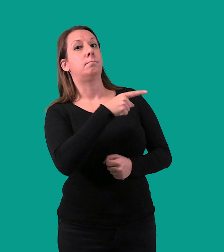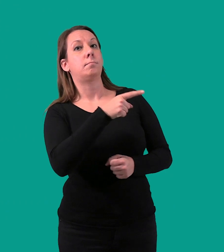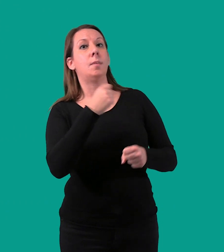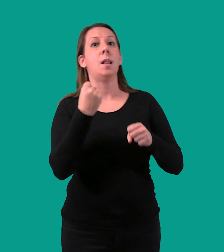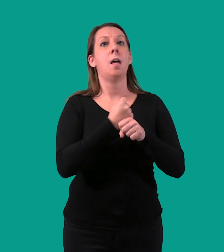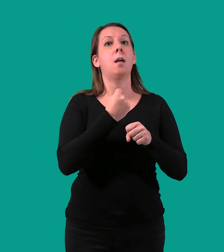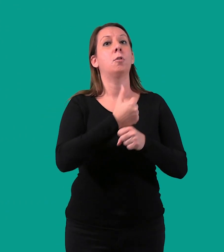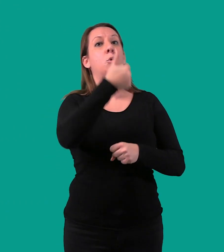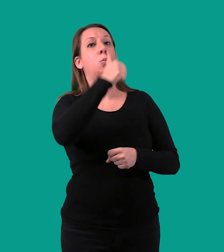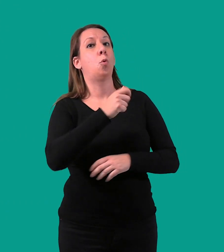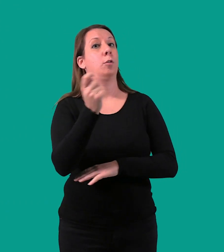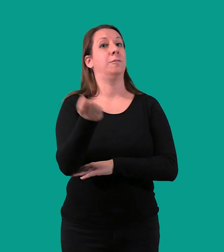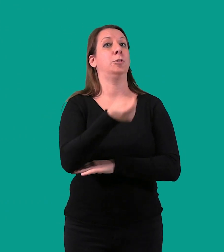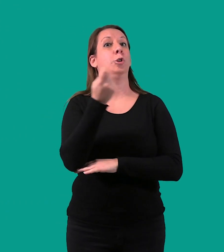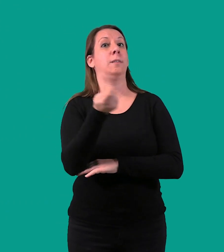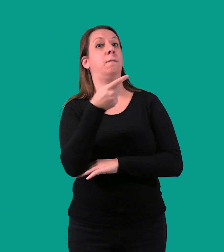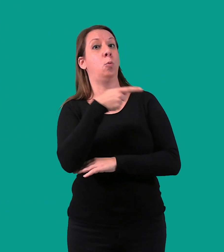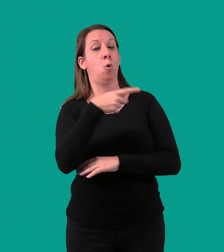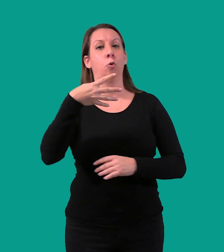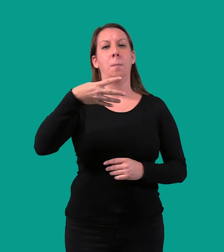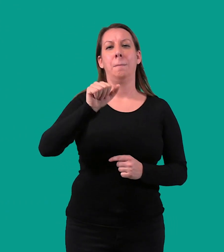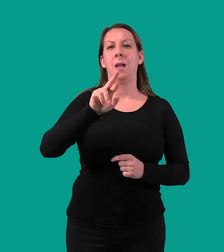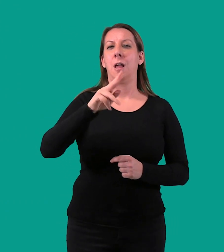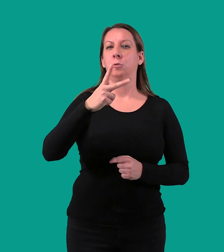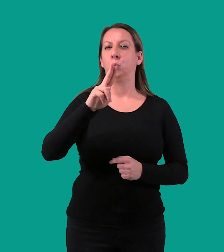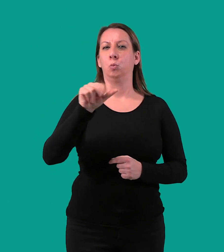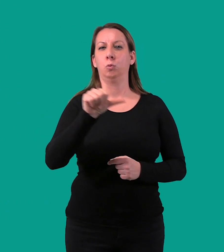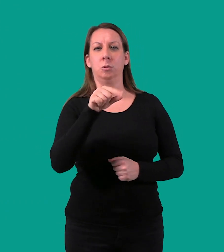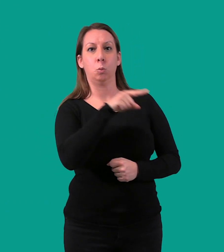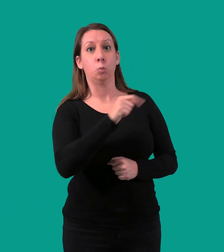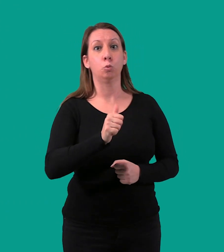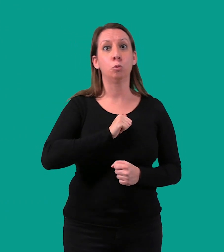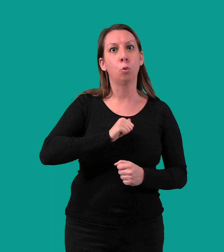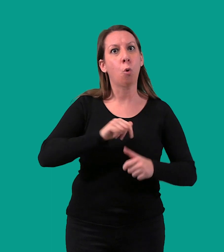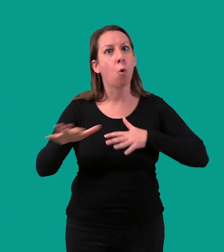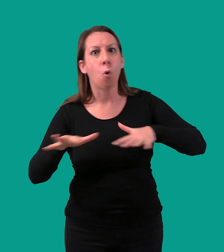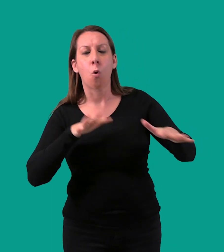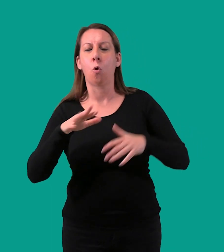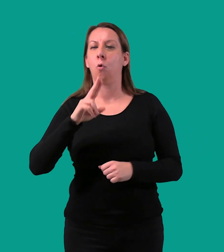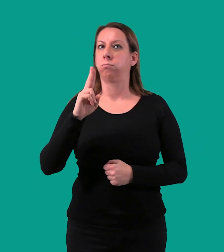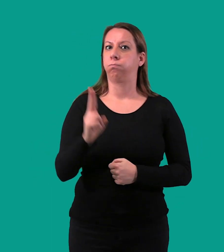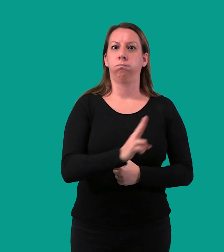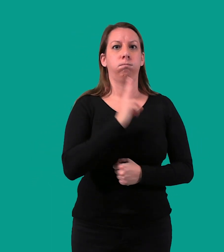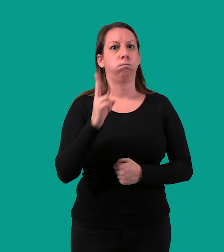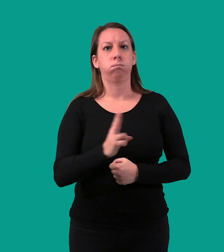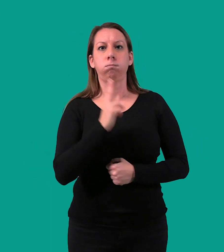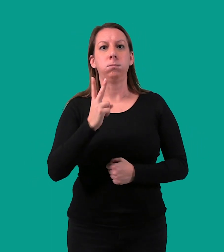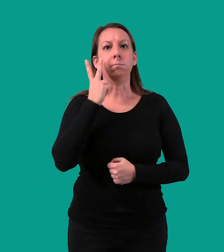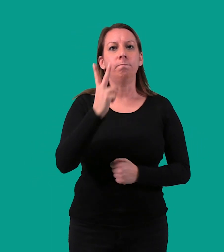In qualità di vigile del fuoco, Markus non può agire da solo, ma attende l'arrivo dei suoi colleghi.